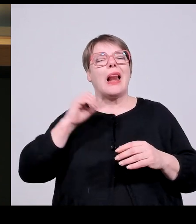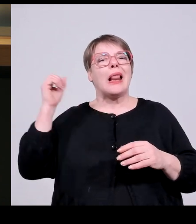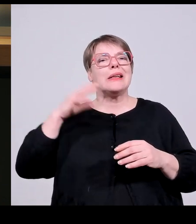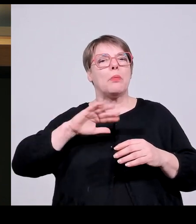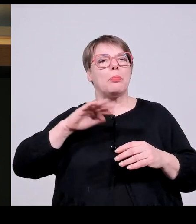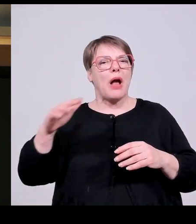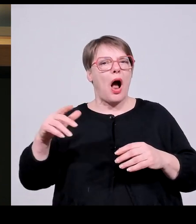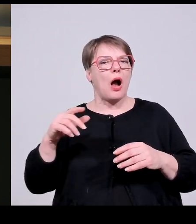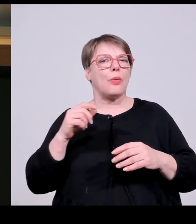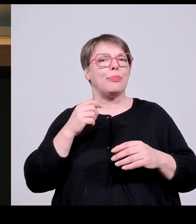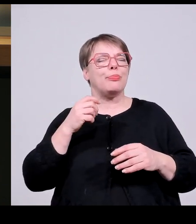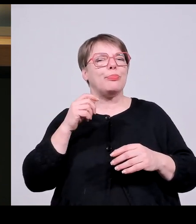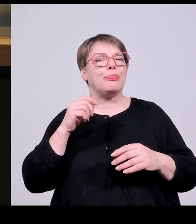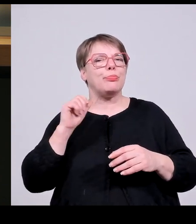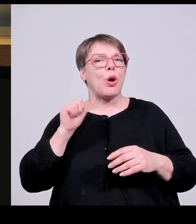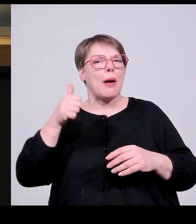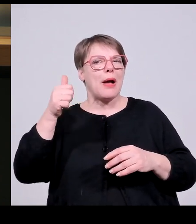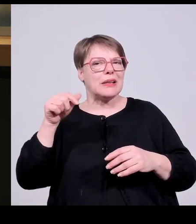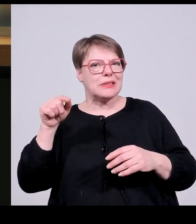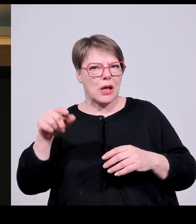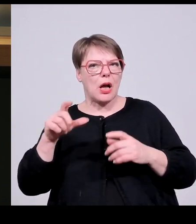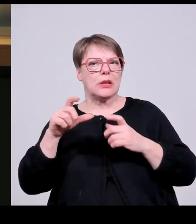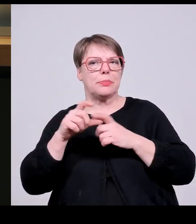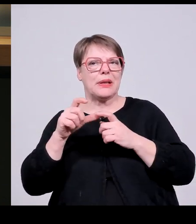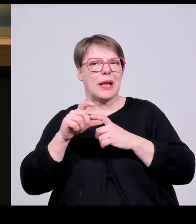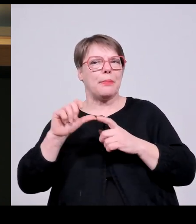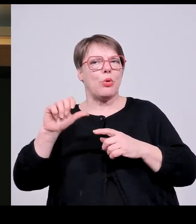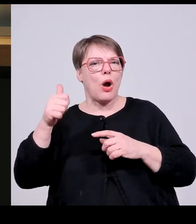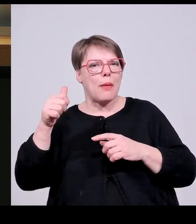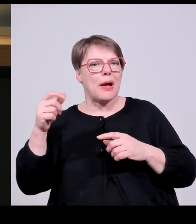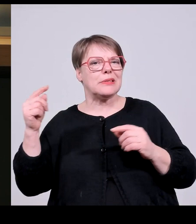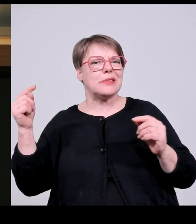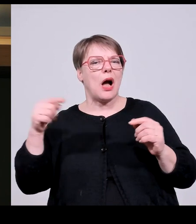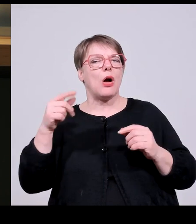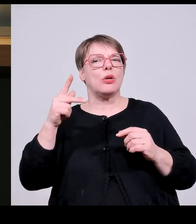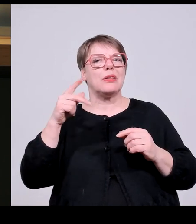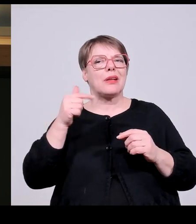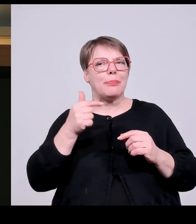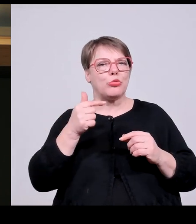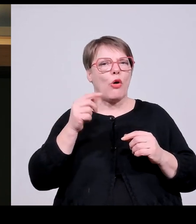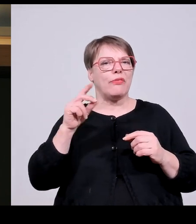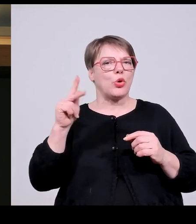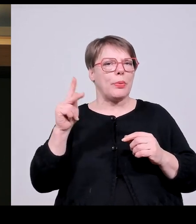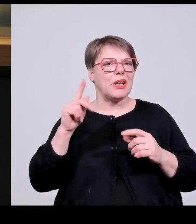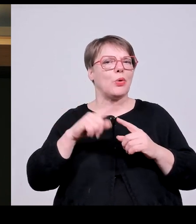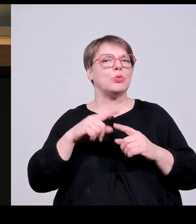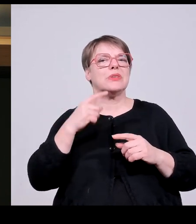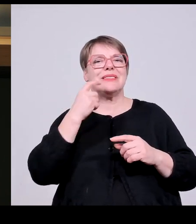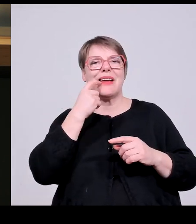Wir haben nun mal auch so viele weite Wege, dass sie erstens mit dem Pkw gemacht werden müssen und nicht mehr mit